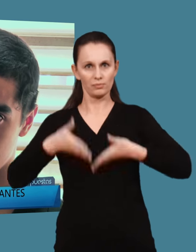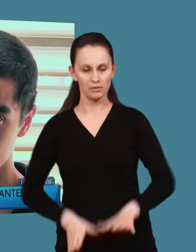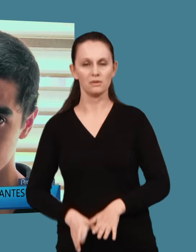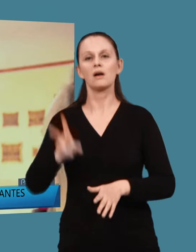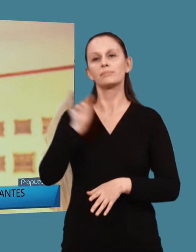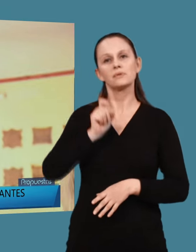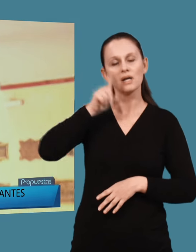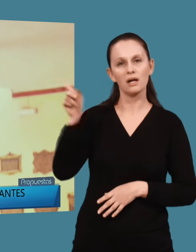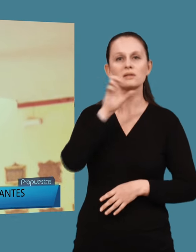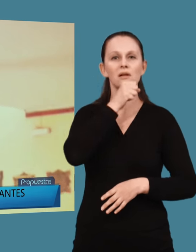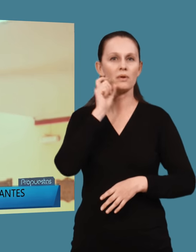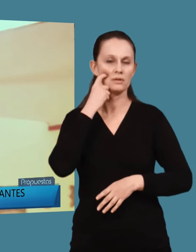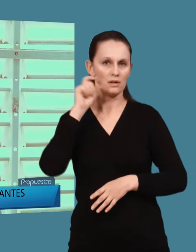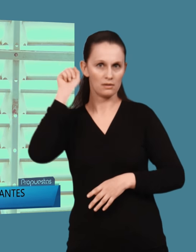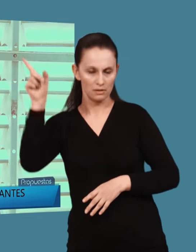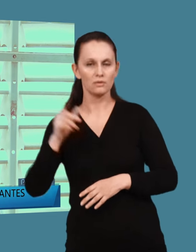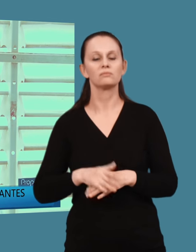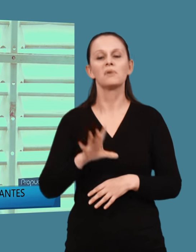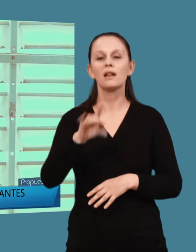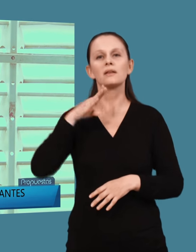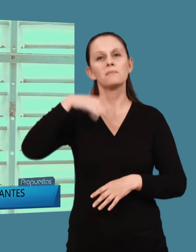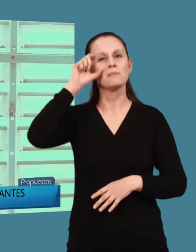Soy de San Salvador, Entre Ríos. Elegí Megatrónica,